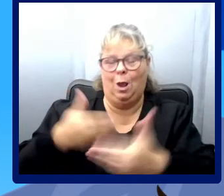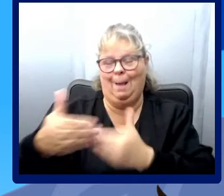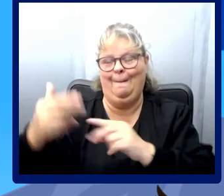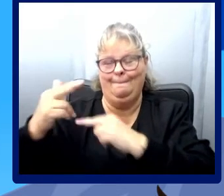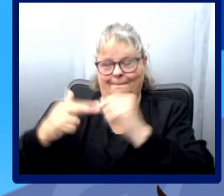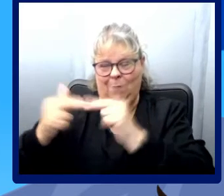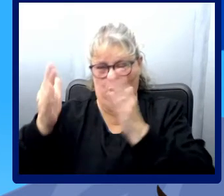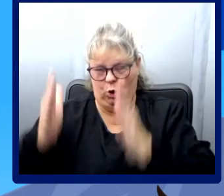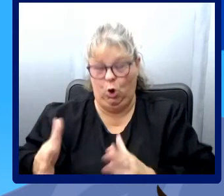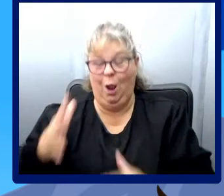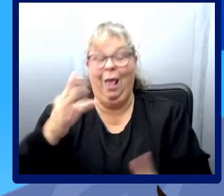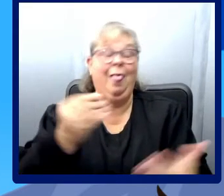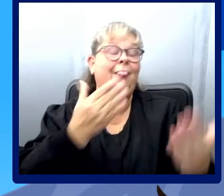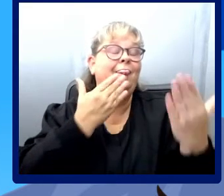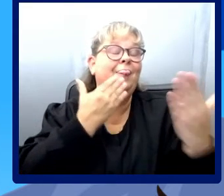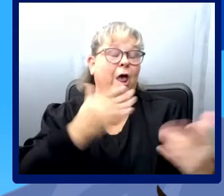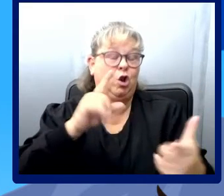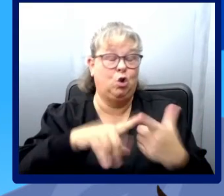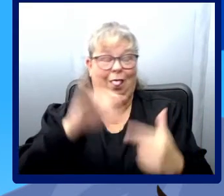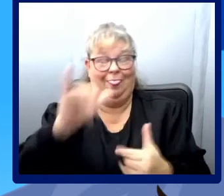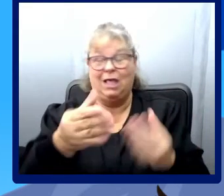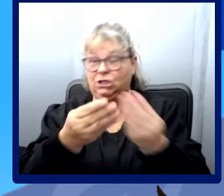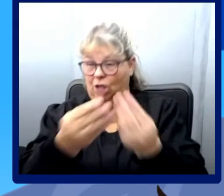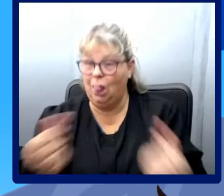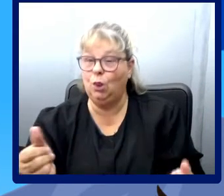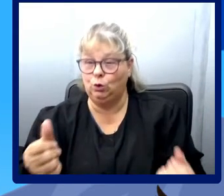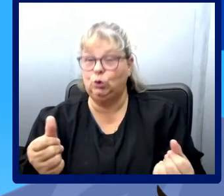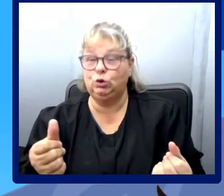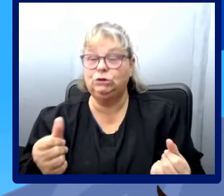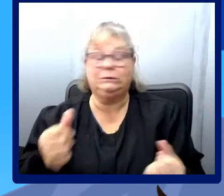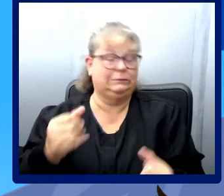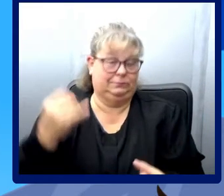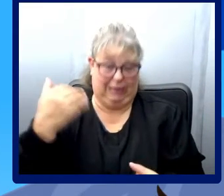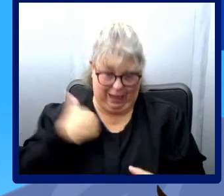Y gracias a la solución de manejo de errores de flujo, si hay errores en el flujo,